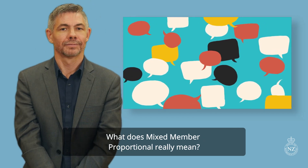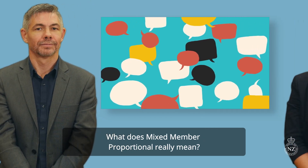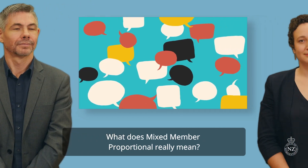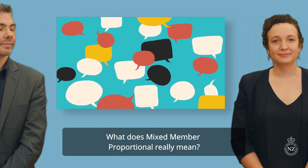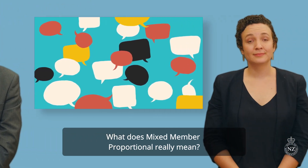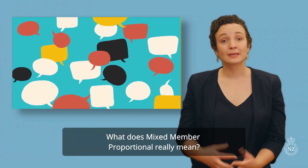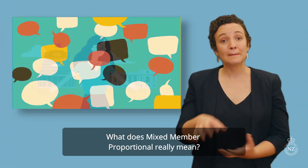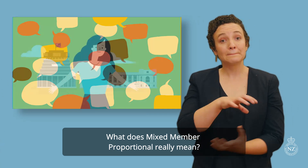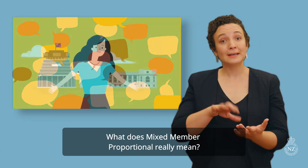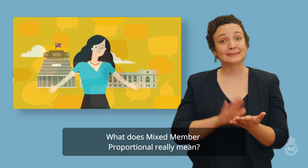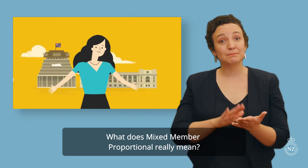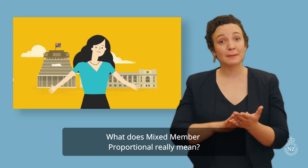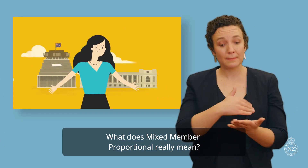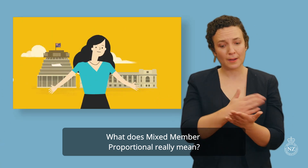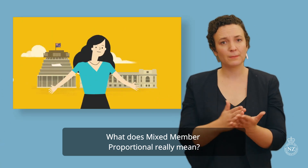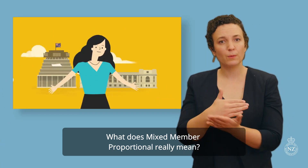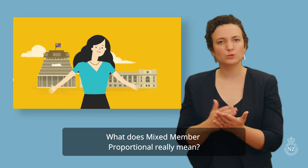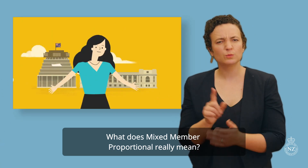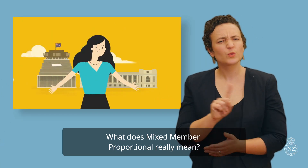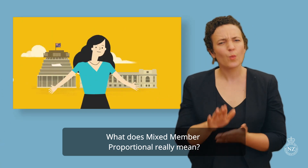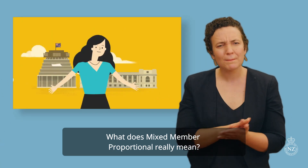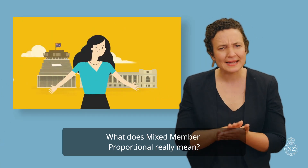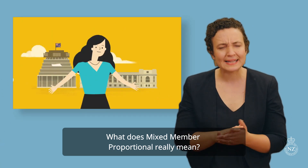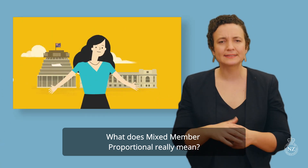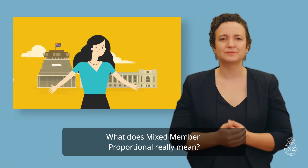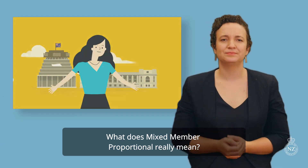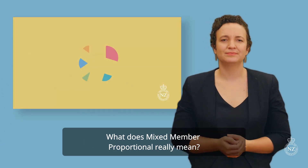He aha mārika te tikanga o te Tikanga Pōti Whirirua?